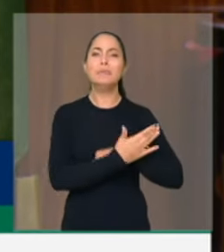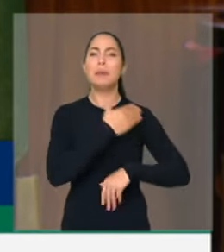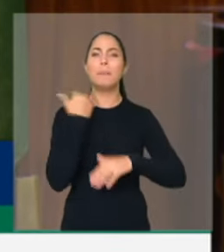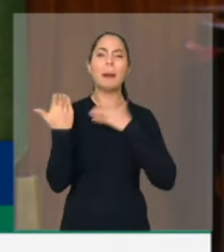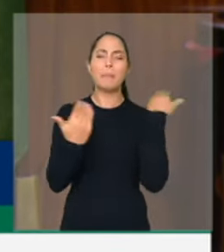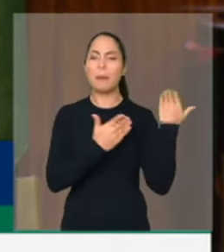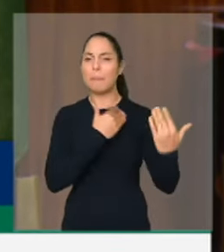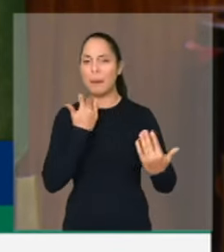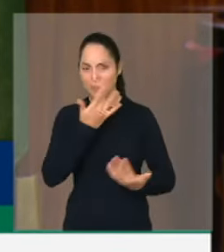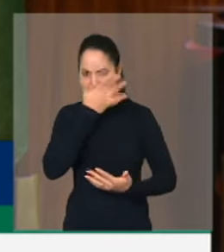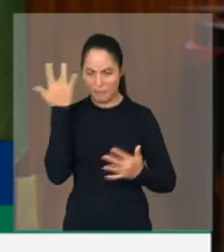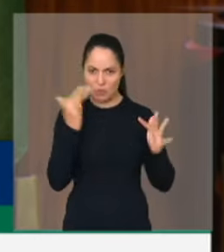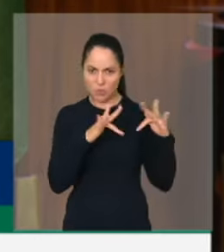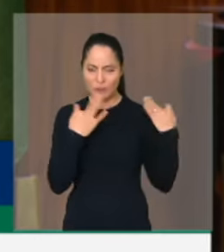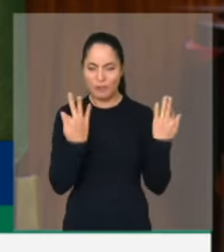MAIS FOCADO NO ENFRENTAMENTO DA PANDEMIA ARTICULANDO E